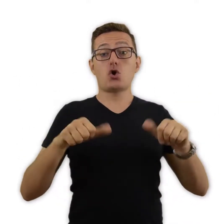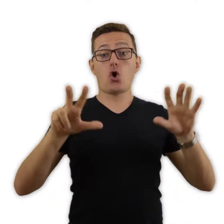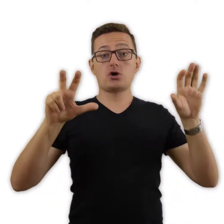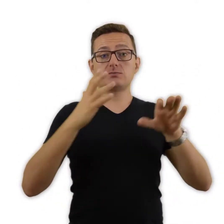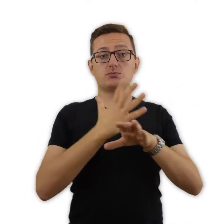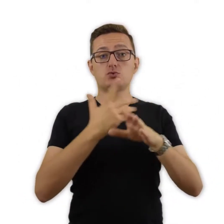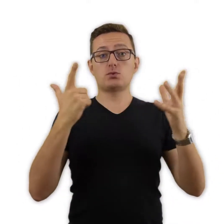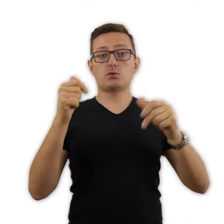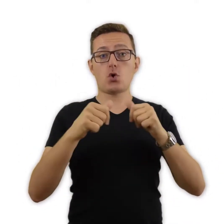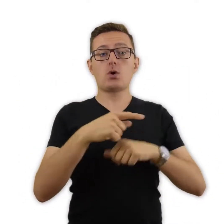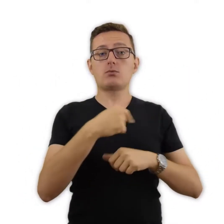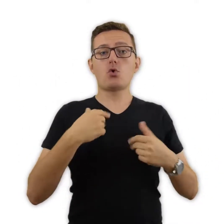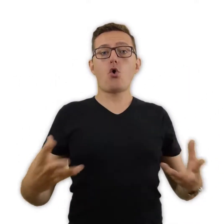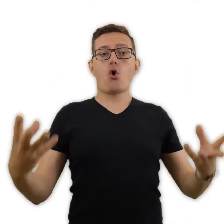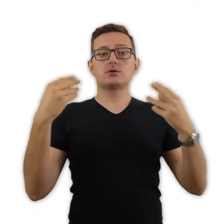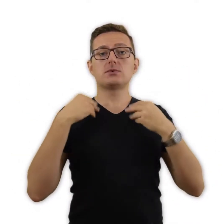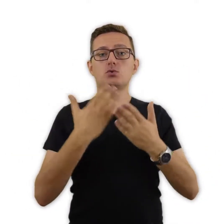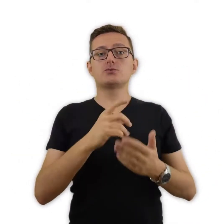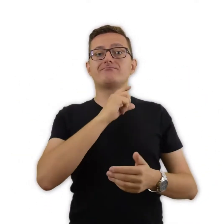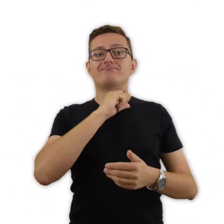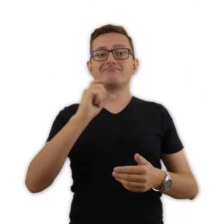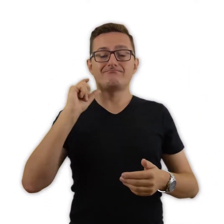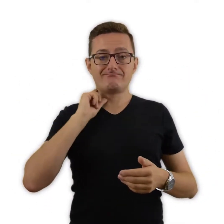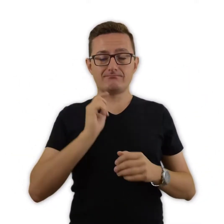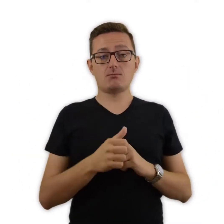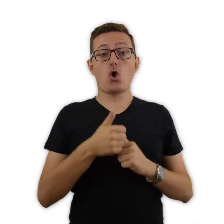W 1857 roku przyjął święcenia kapłańskie.